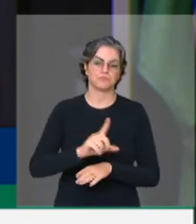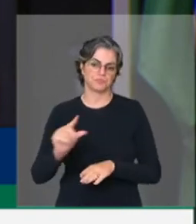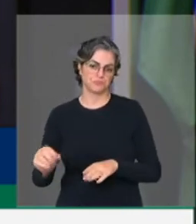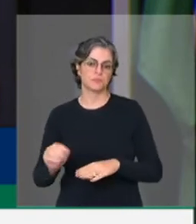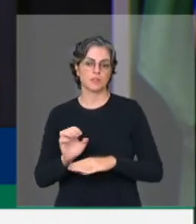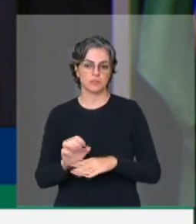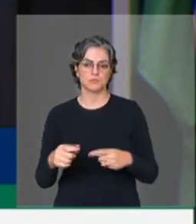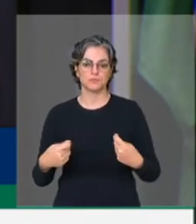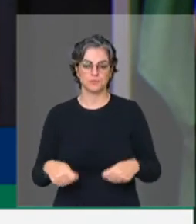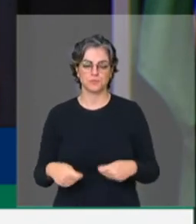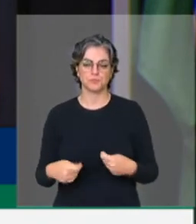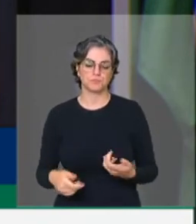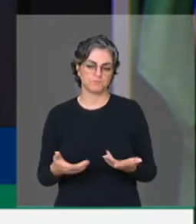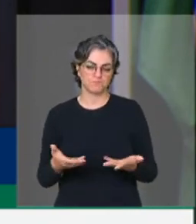BRASIL. MAS DITO ISTO, SR. PRESIDENTE, EU QUERO